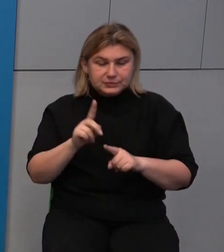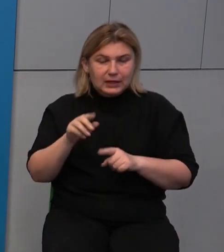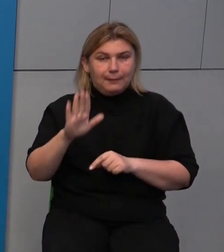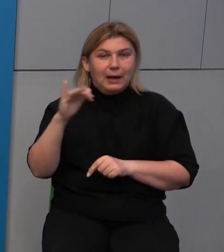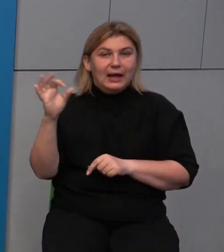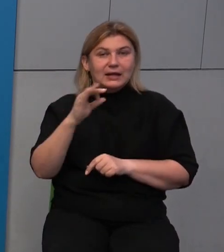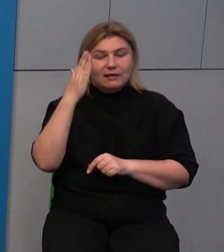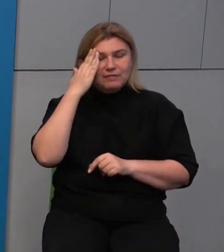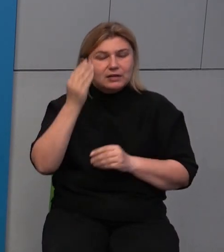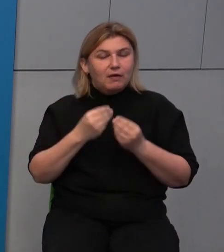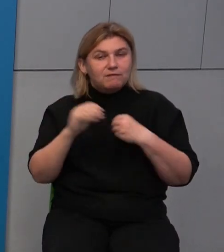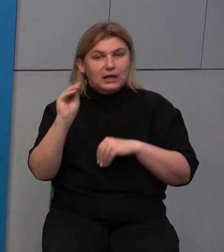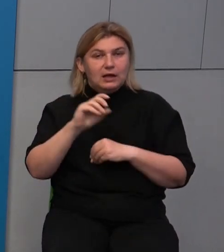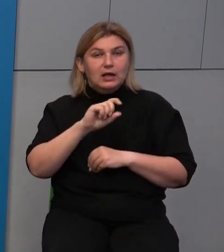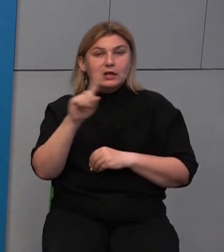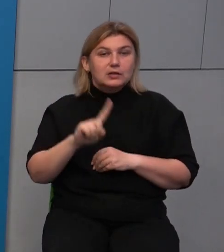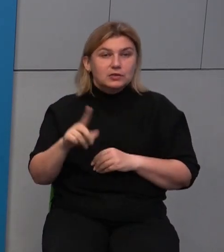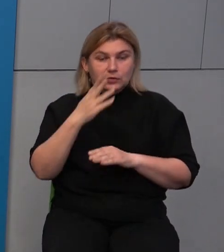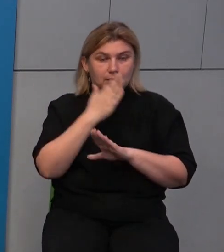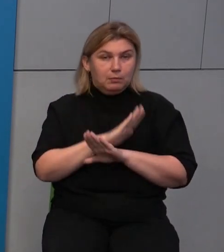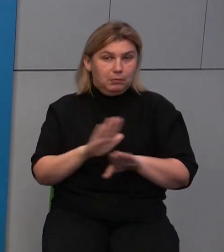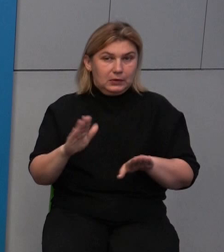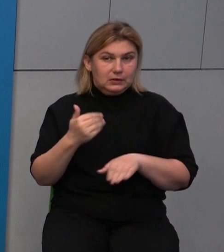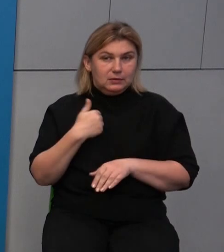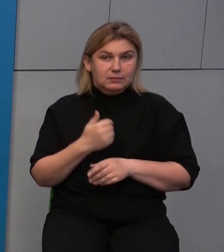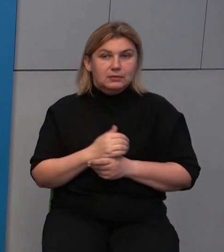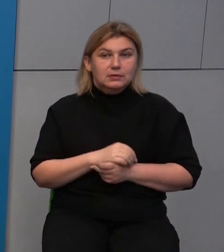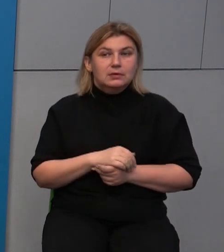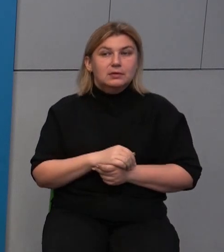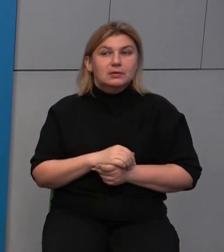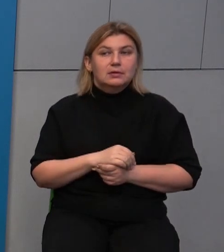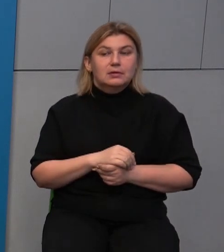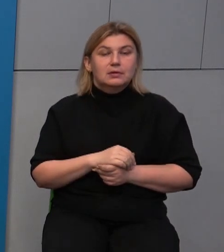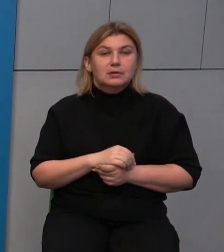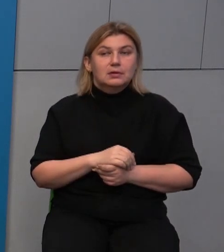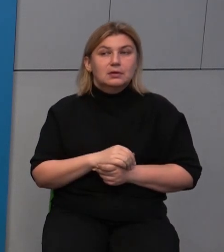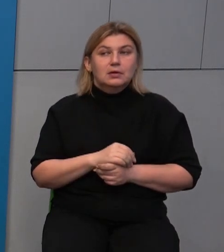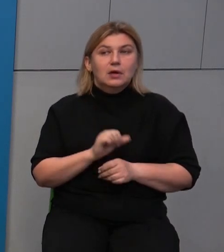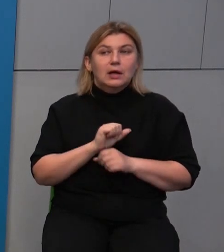niż faktycznie się w tym wywiadzie ukazało. Tak, jest tego bardzo dużo.